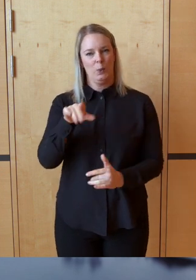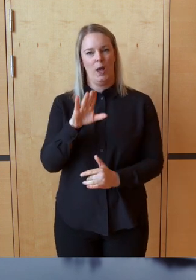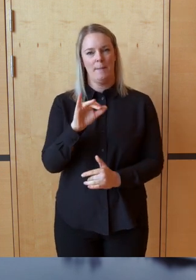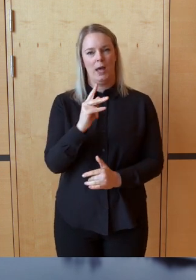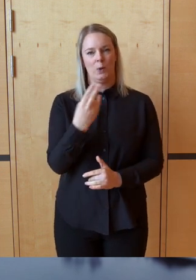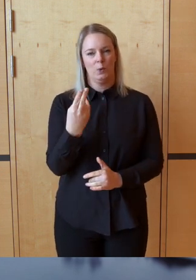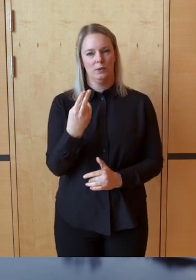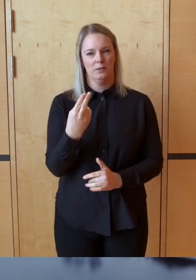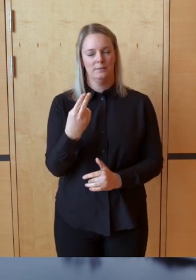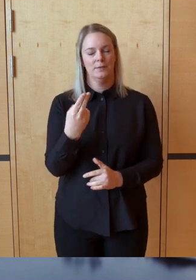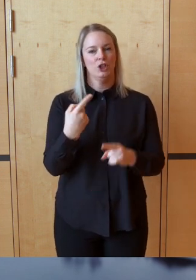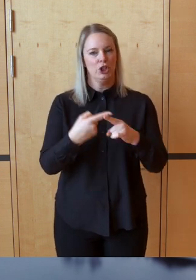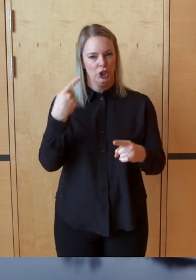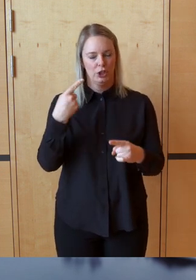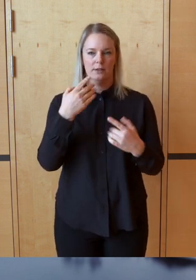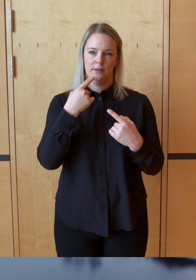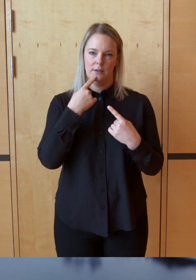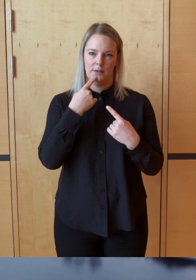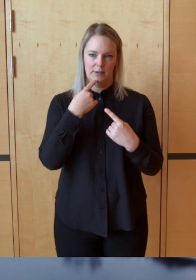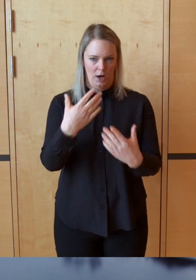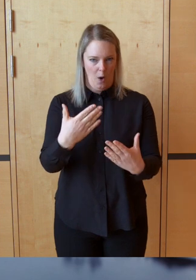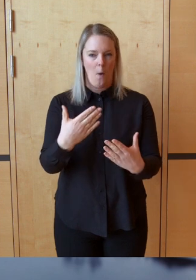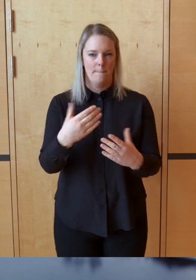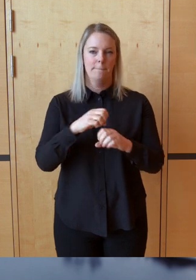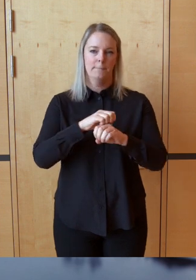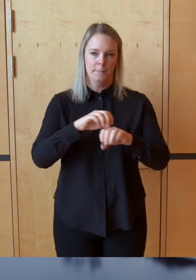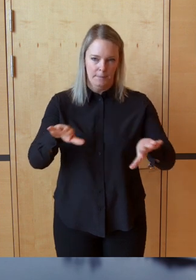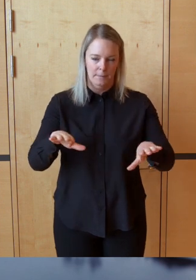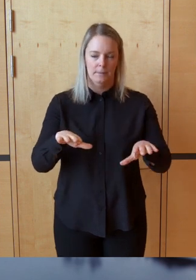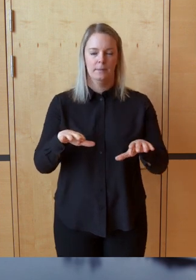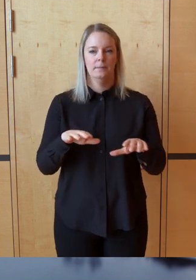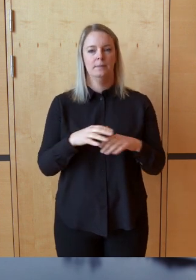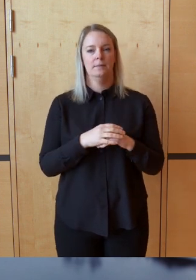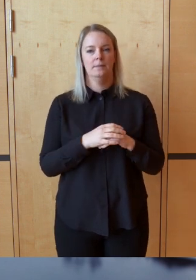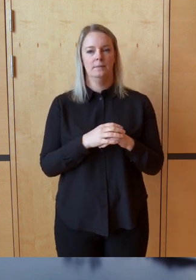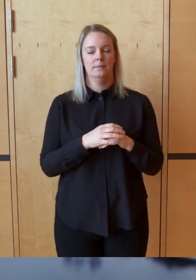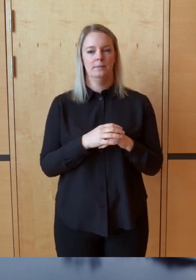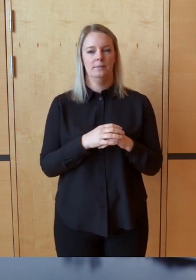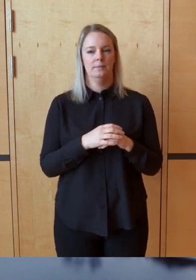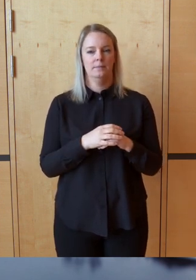Väldigt tydligt Gett oss den informationen som jag har fått vara med om och faktiskt lyckas